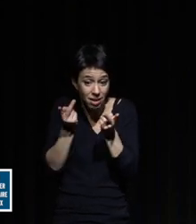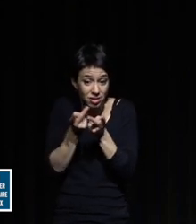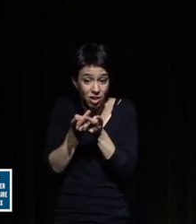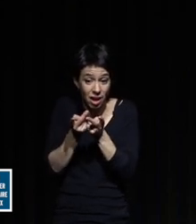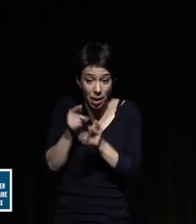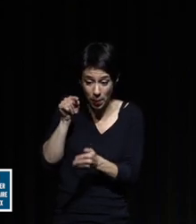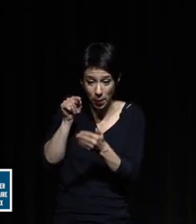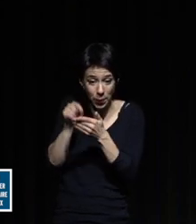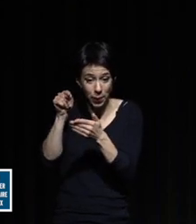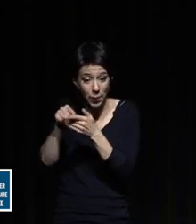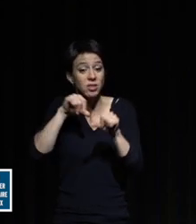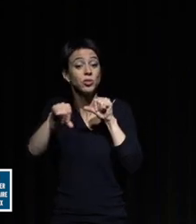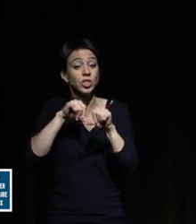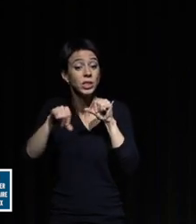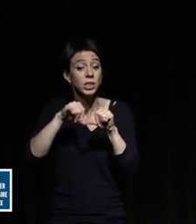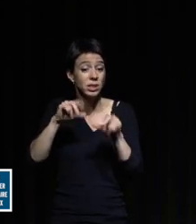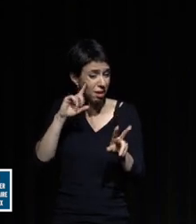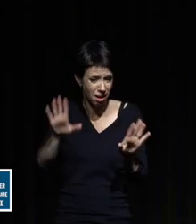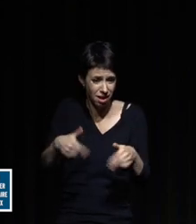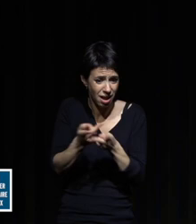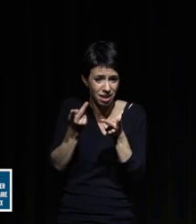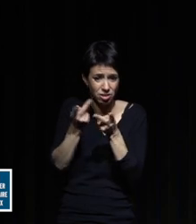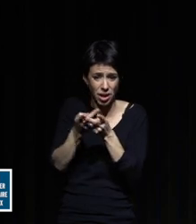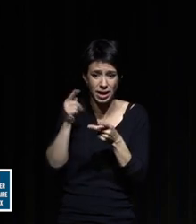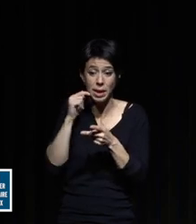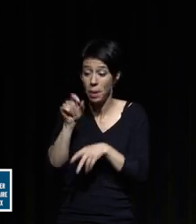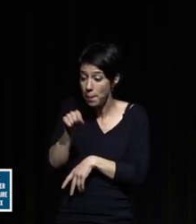points bleus lorsqu'ils seront plus gros il donne des attractions vous voyez ça crée des adhérences